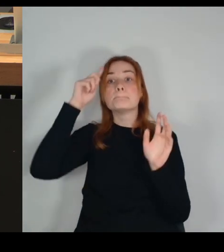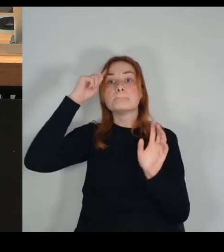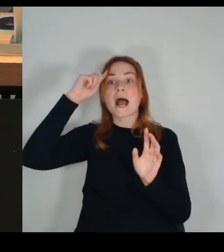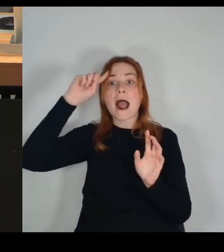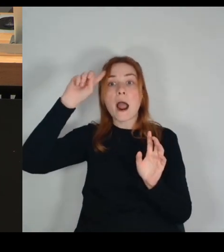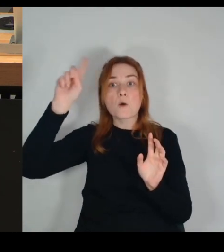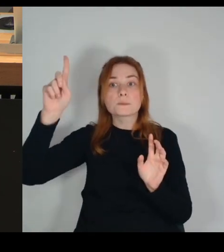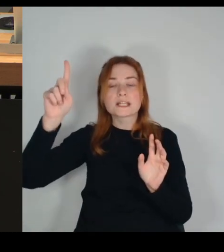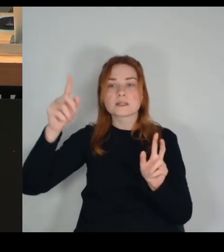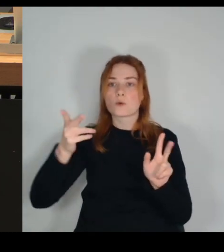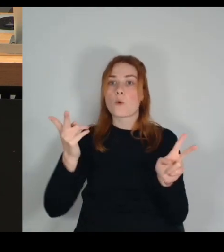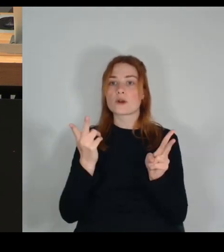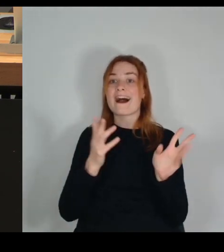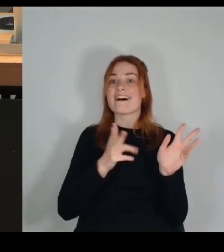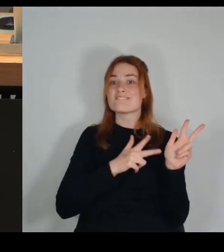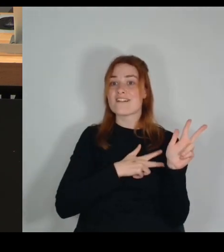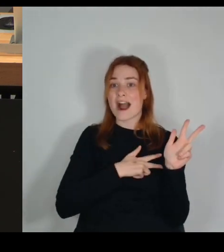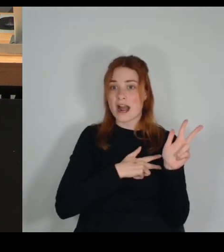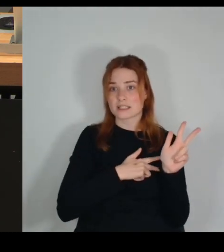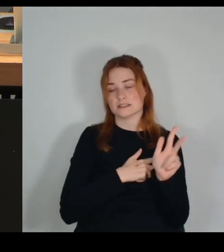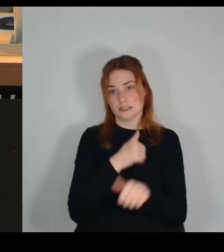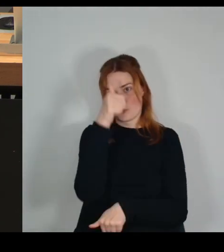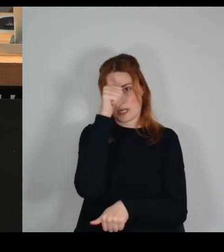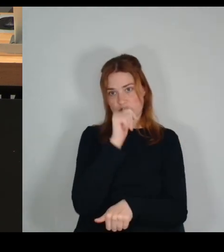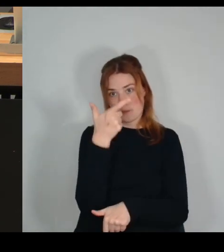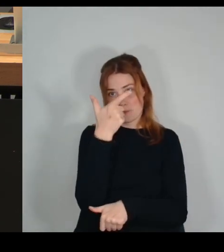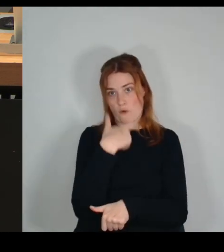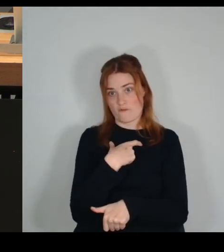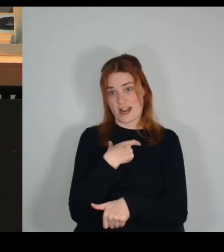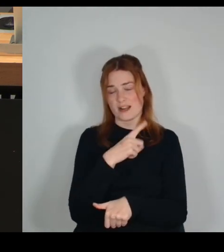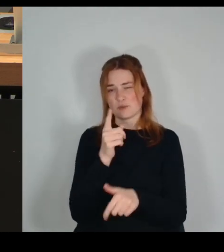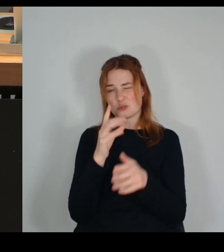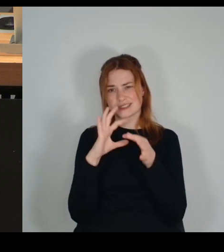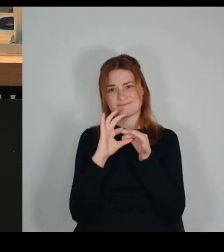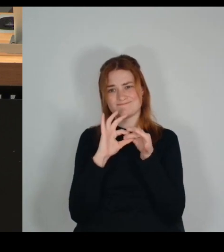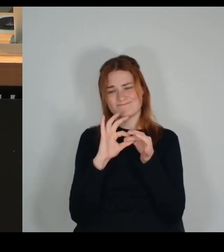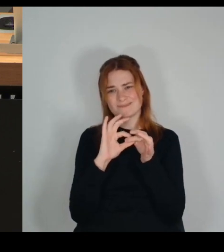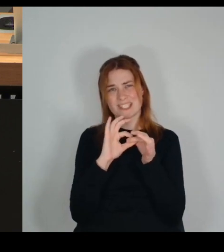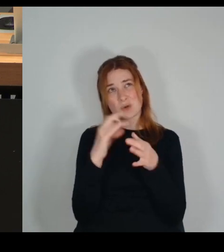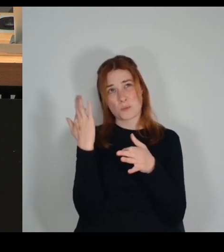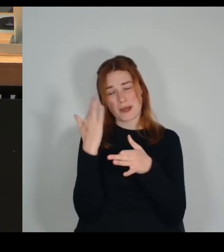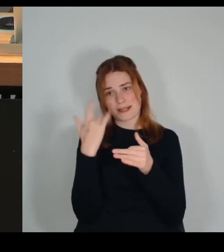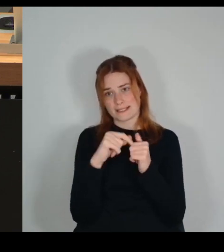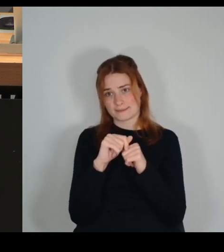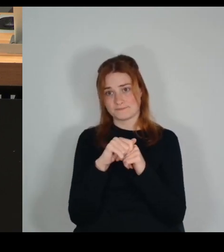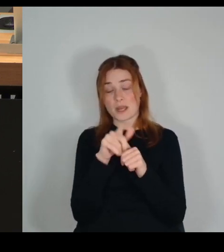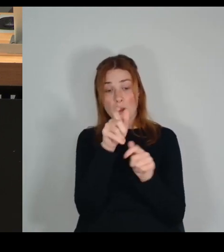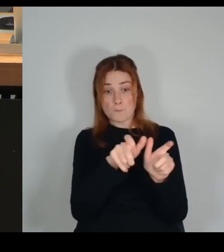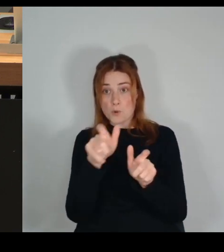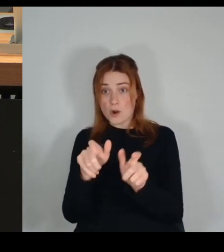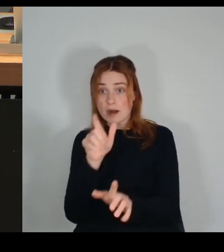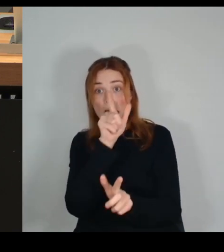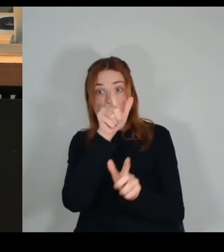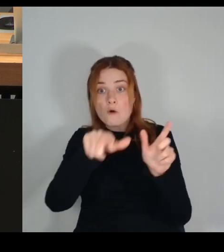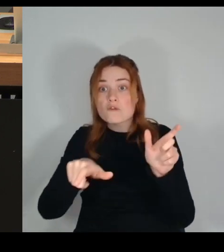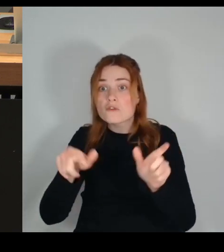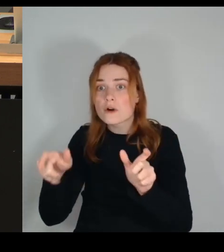Wir sollten jedenfalls den Bürgerinnen und Bürgern gegenüber nicht den Eindruck erwecken, dass diese Ausweitung von Befugnissen der Polizei die Sicherheit erhöht